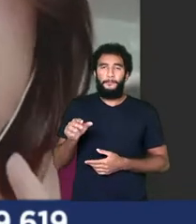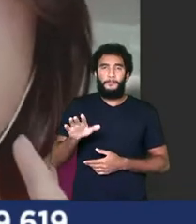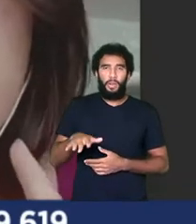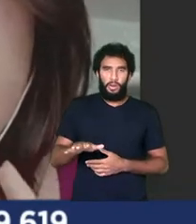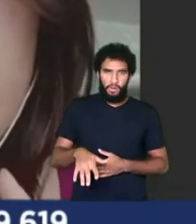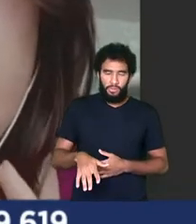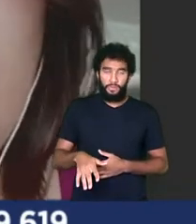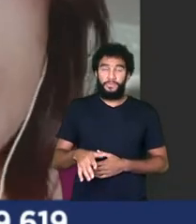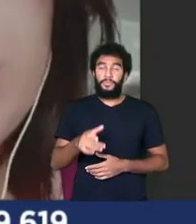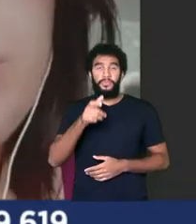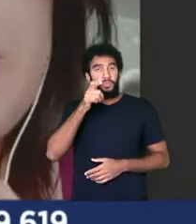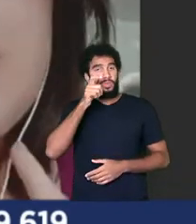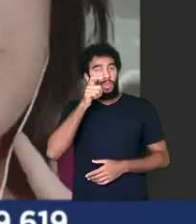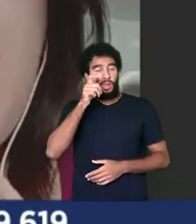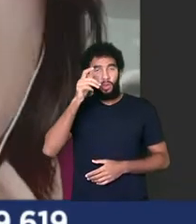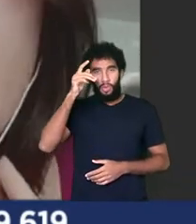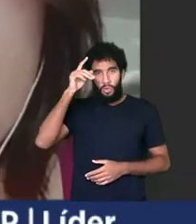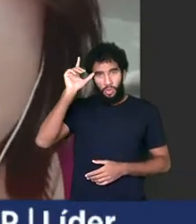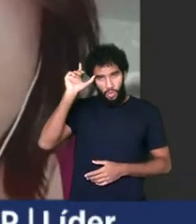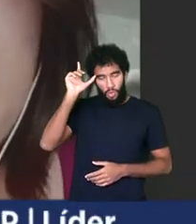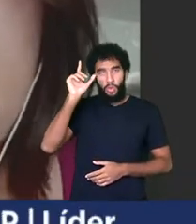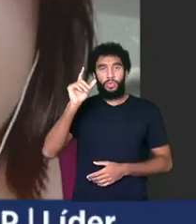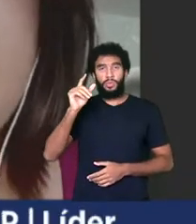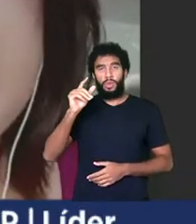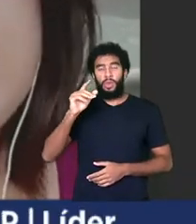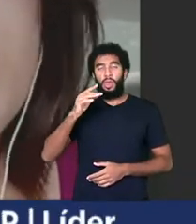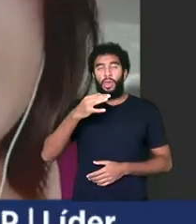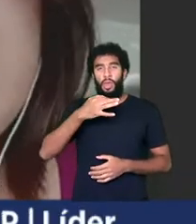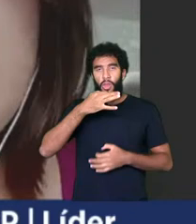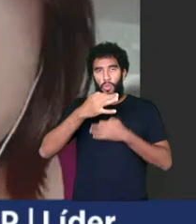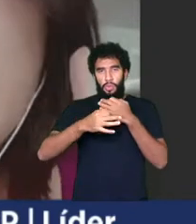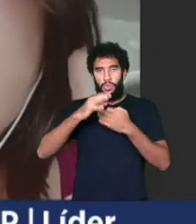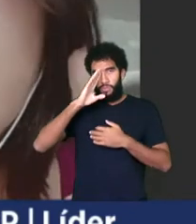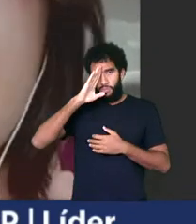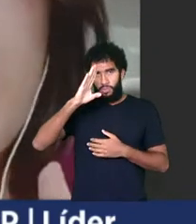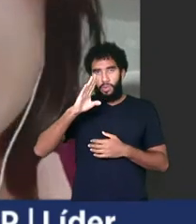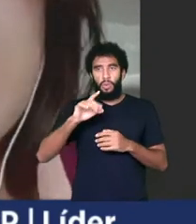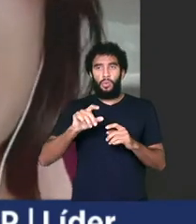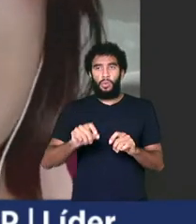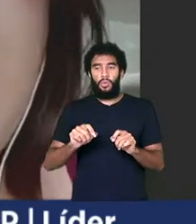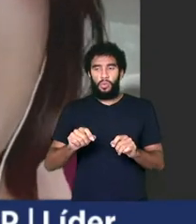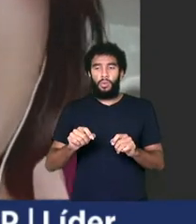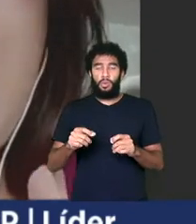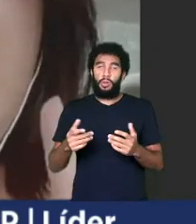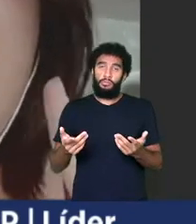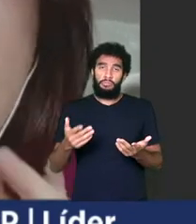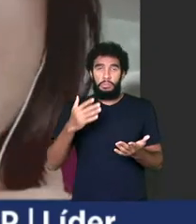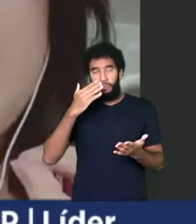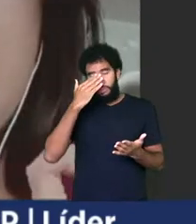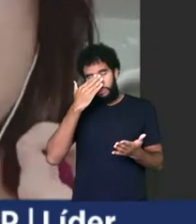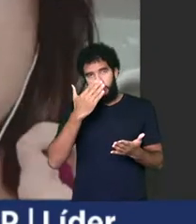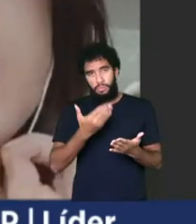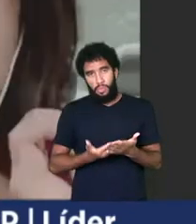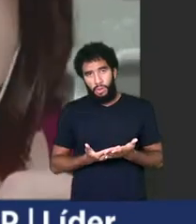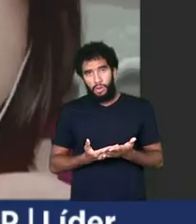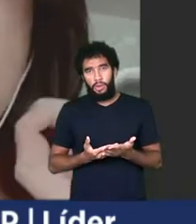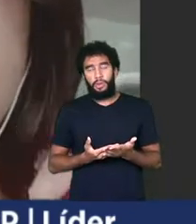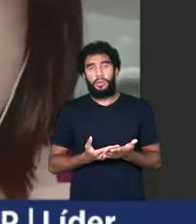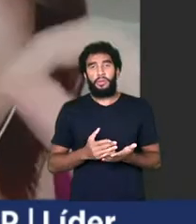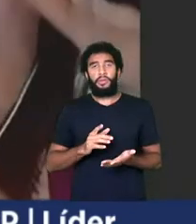É UMA COBRANÇA TRIBUTÁRIA MUITO BAIXA. ÉINTERESSANTE QUE NO DIA DE ONTEM, O PRINCIPAL ARGUMENTO PARA A APROVAÇÃO DESSES PROJETOS SERIA A SUPOSTA... SUPOSTO